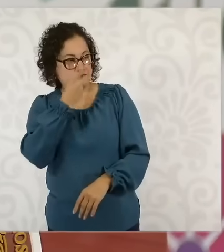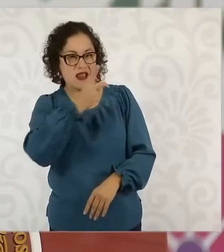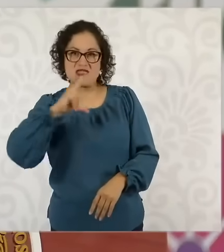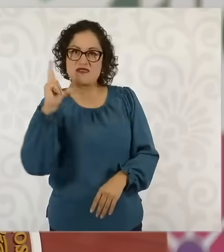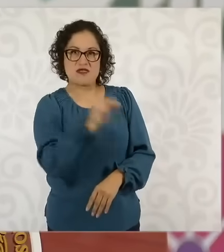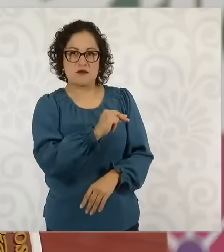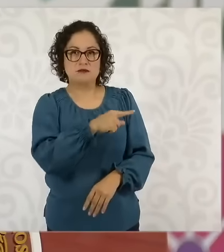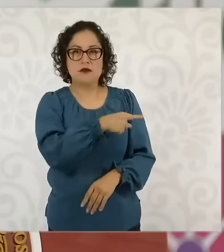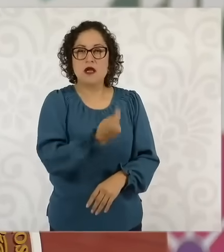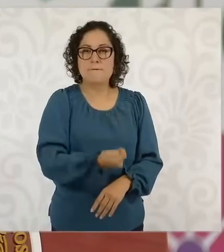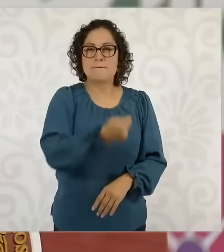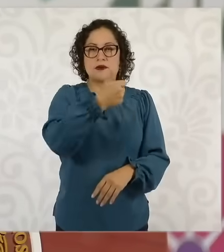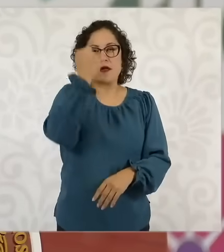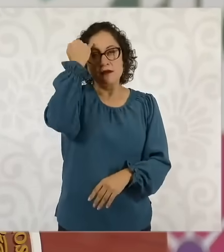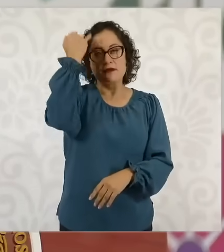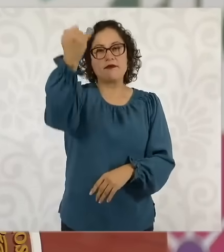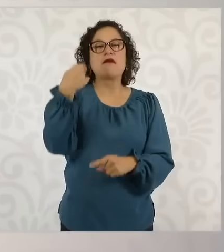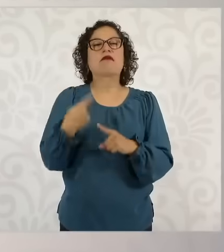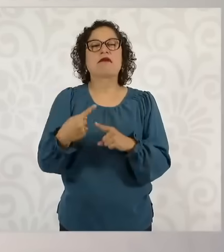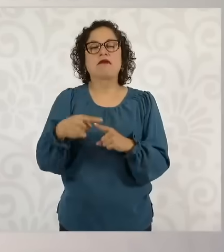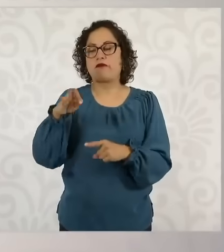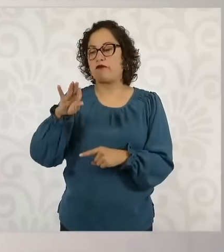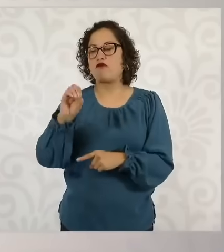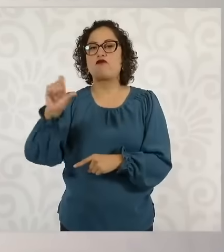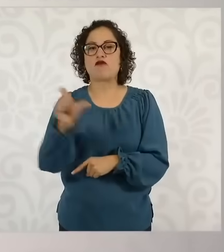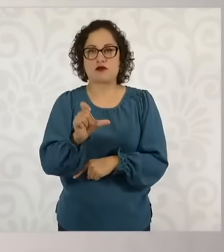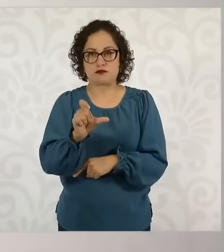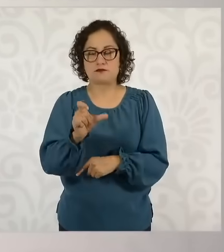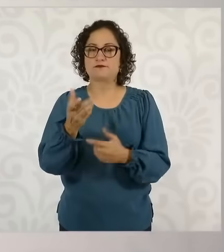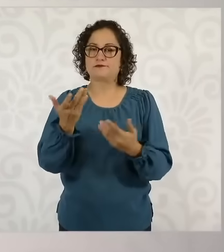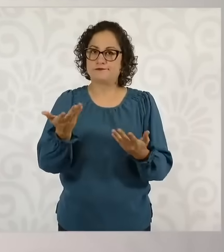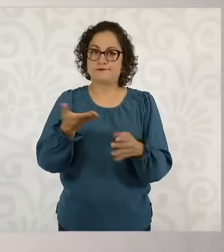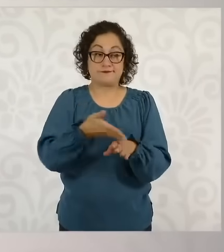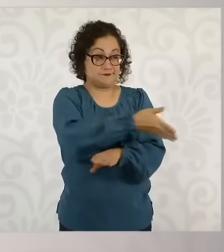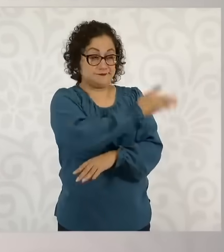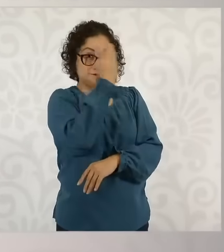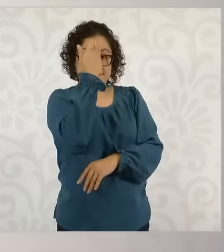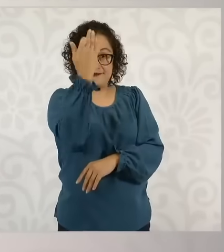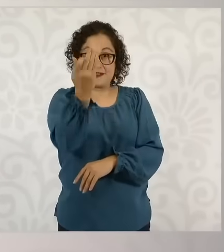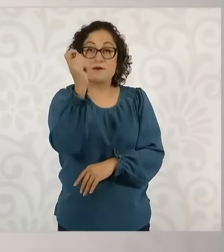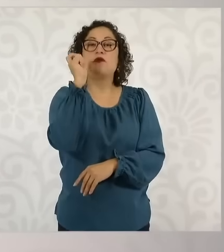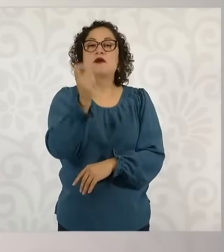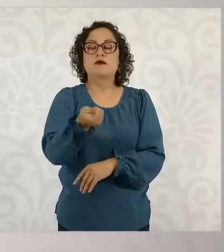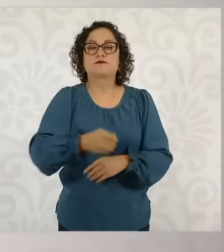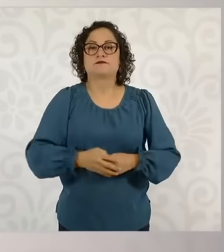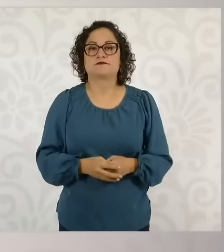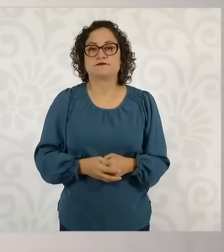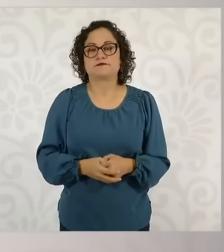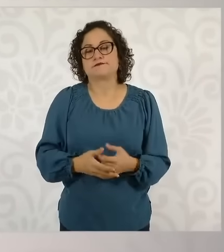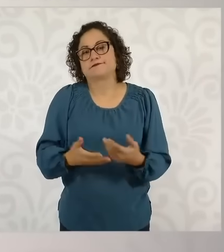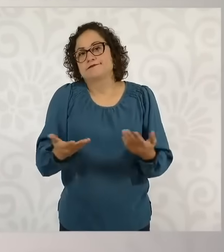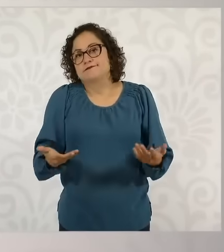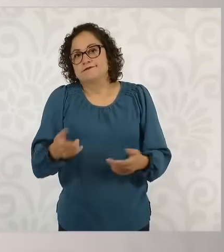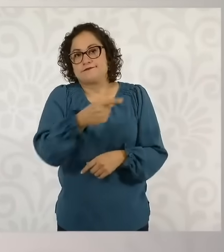de hacer eso. ¿Qué ocurrió en aquella época? Pues querían eh hacerlo no solamente en la